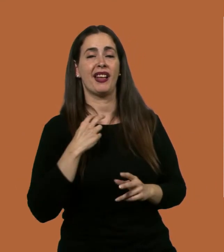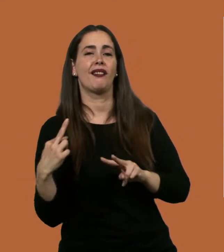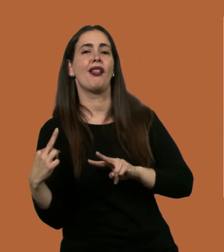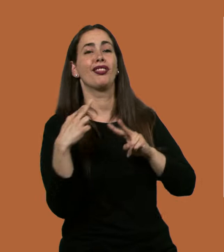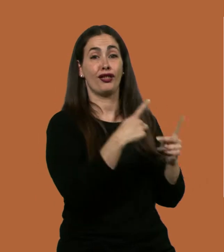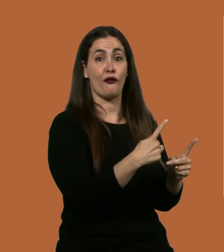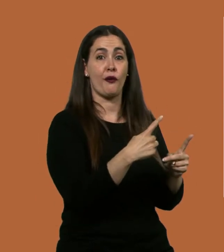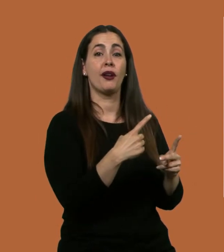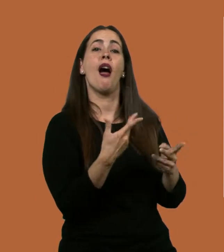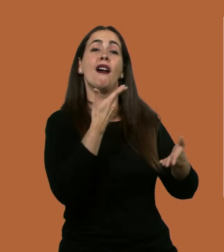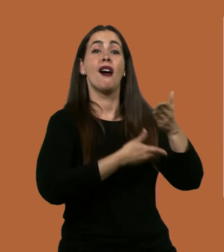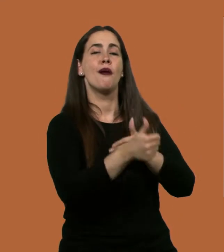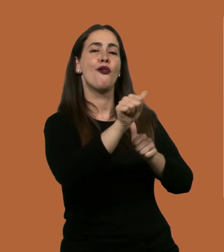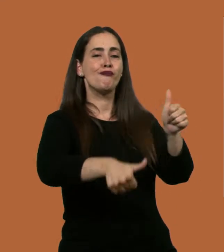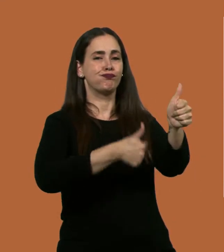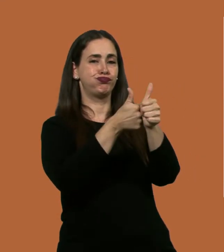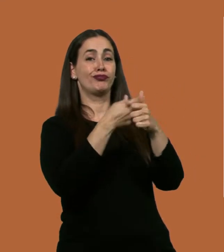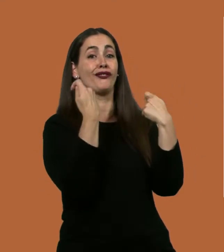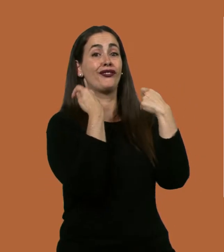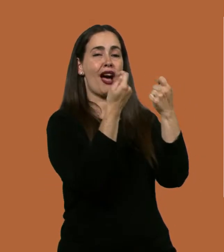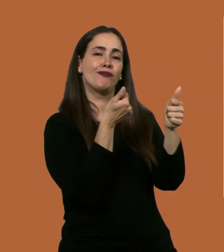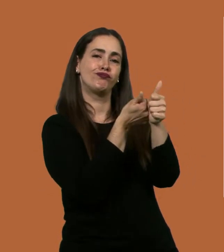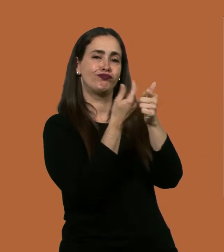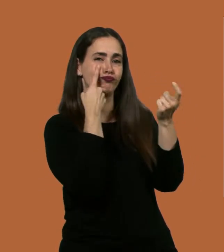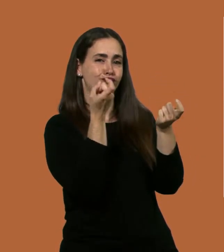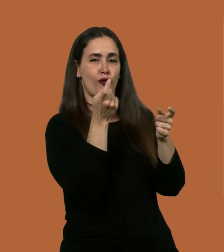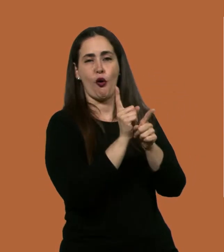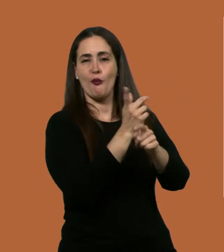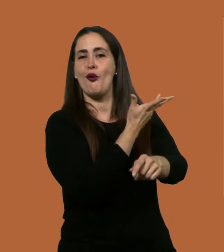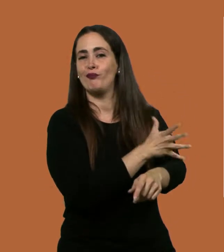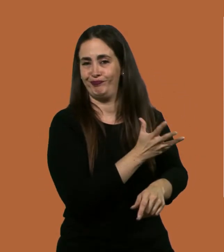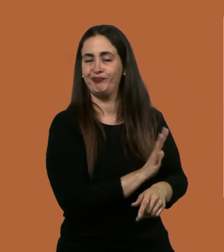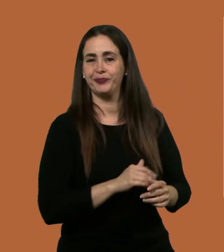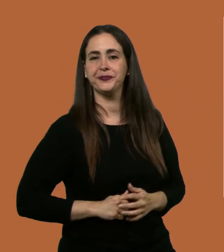Li va tornar les perles i li va fer d’escorta.